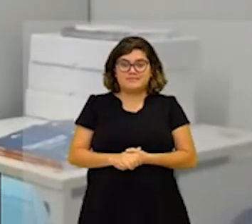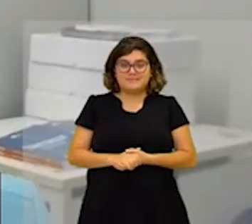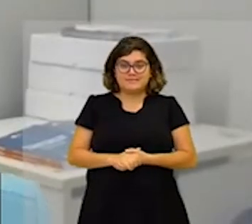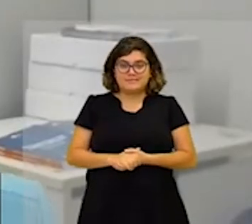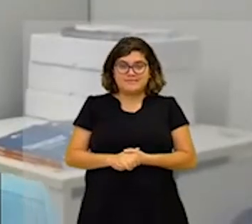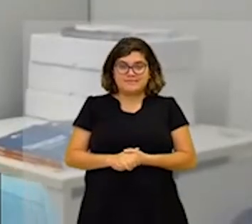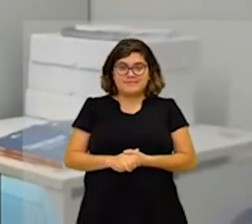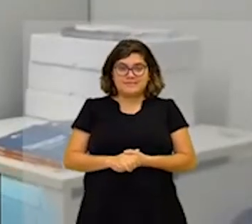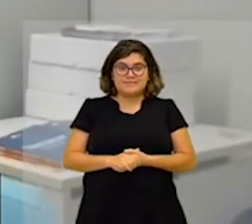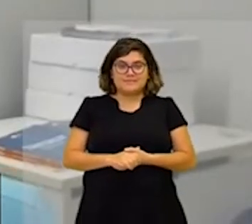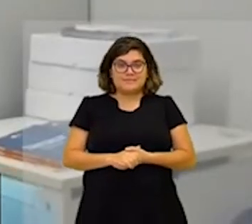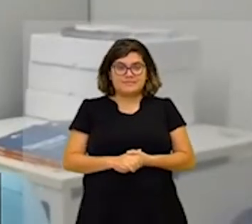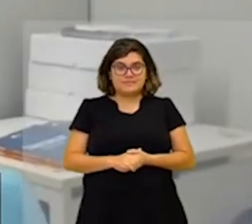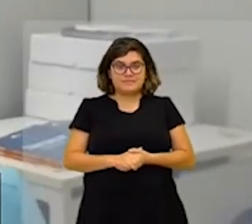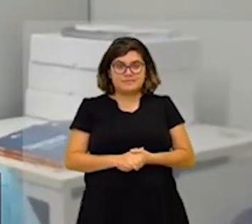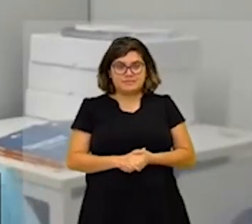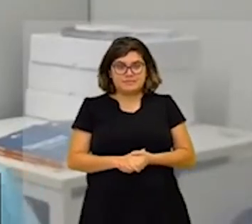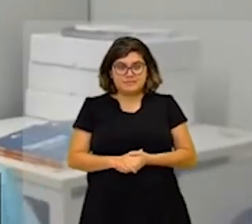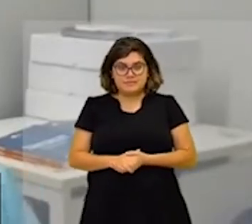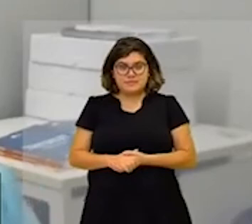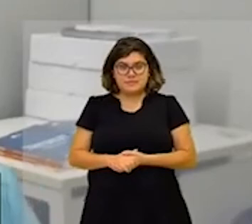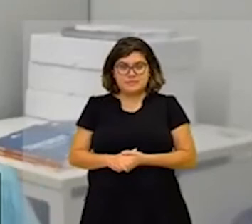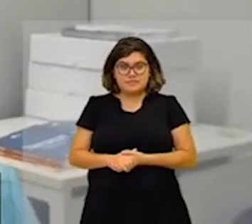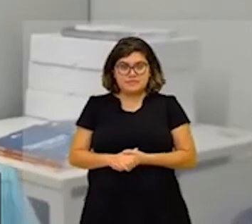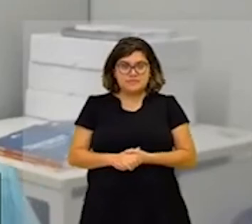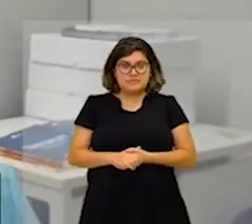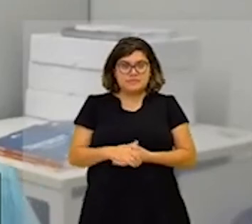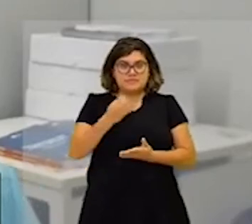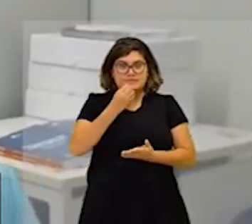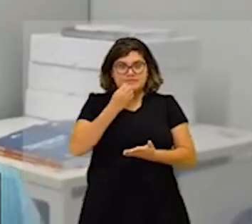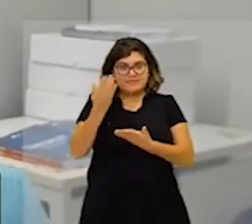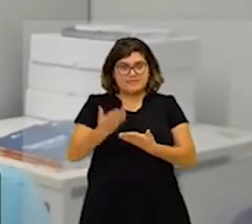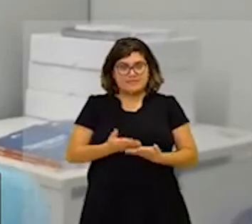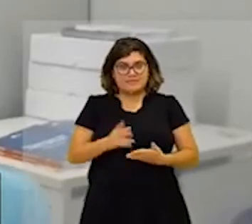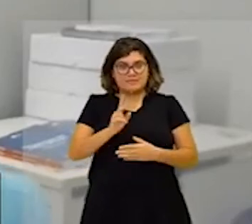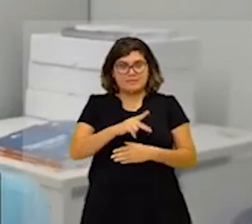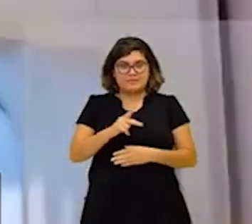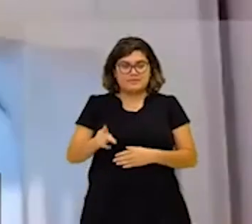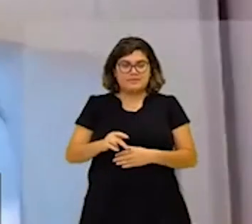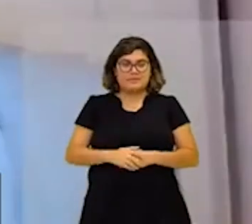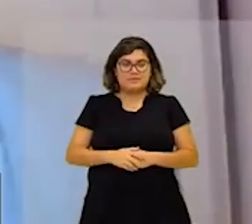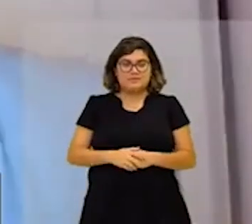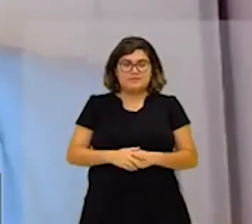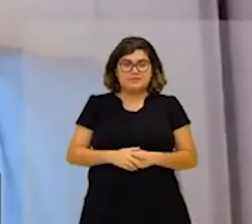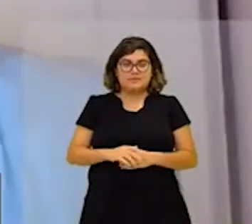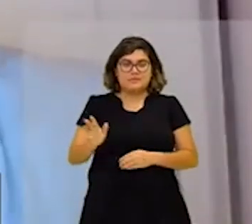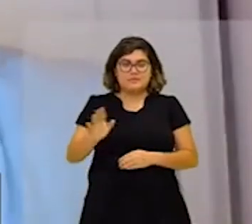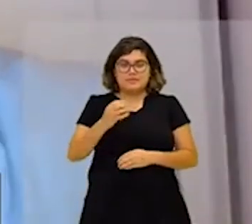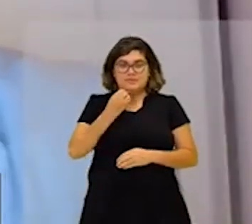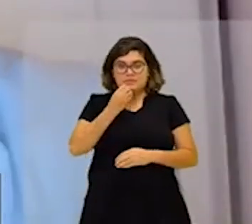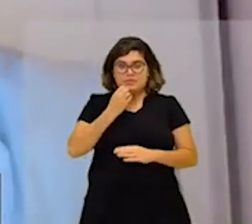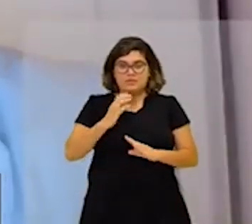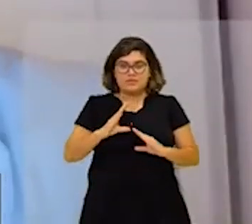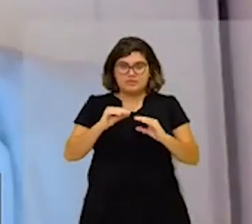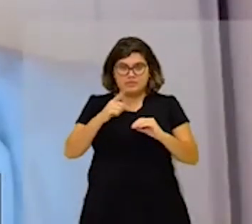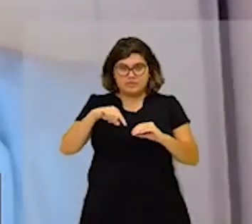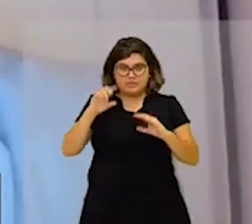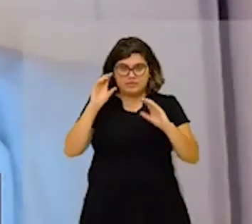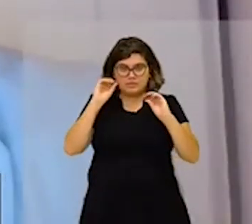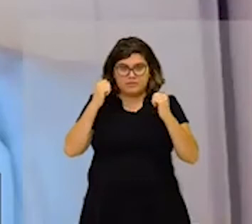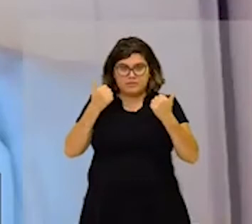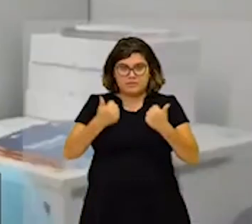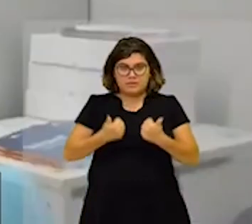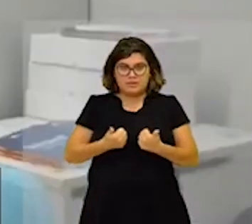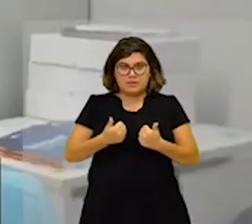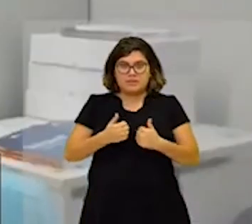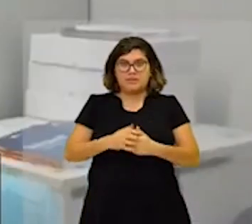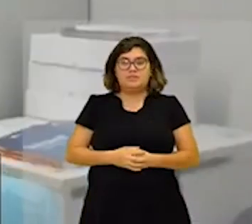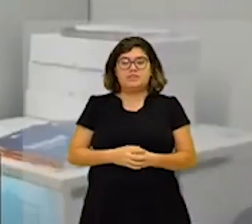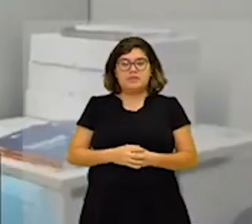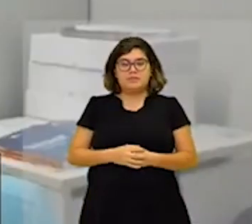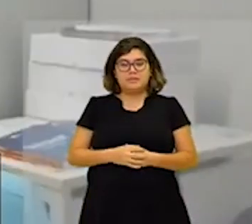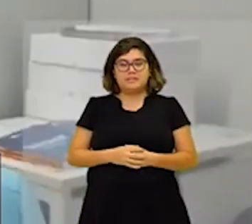E aí Olá seja muito bem-vindo a professora Olá boa noite Jesus meu bem sim e você também muita